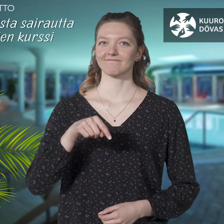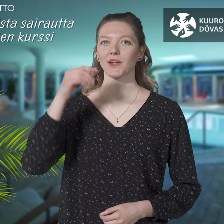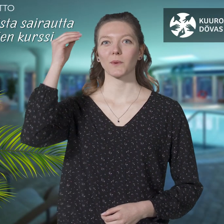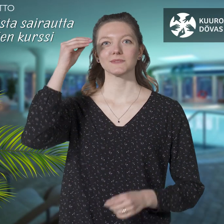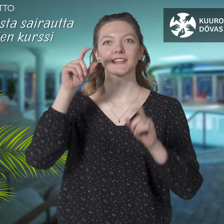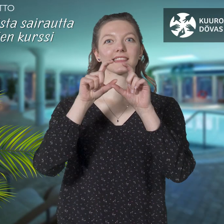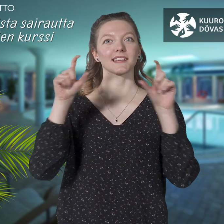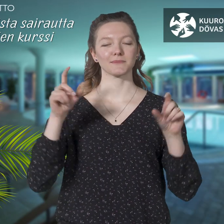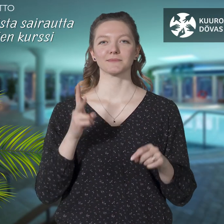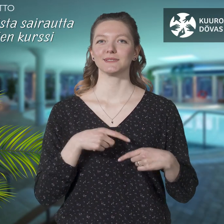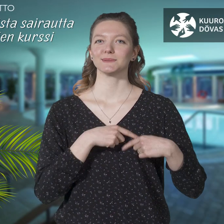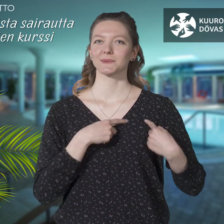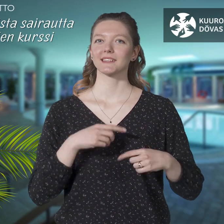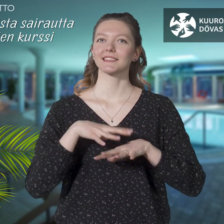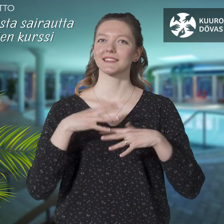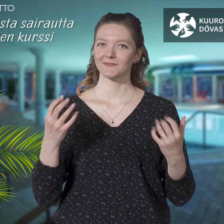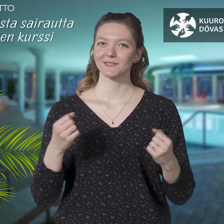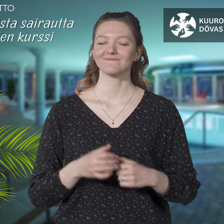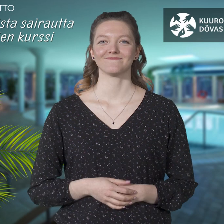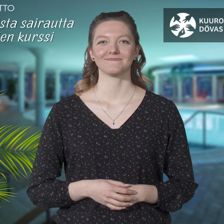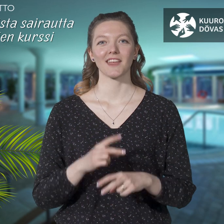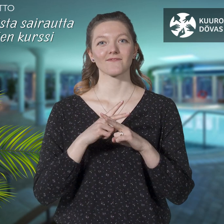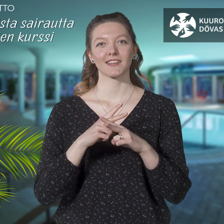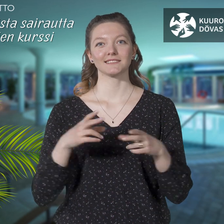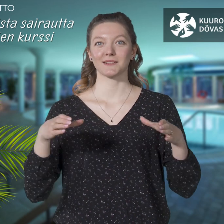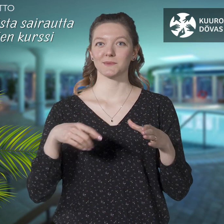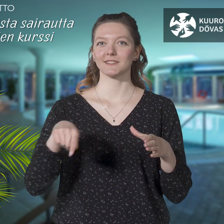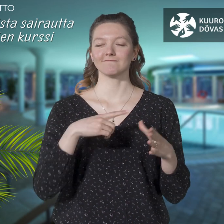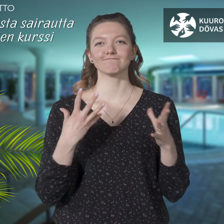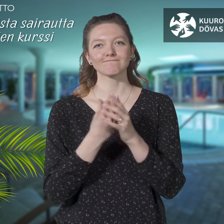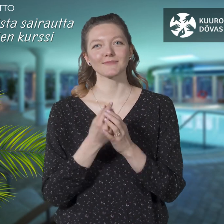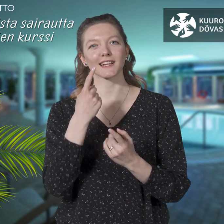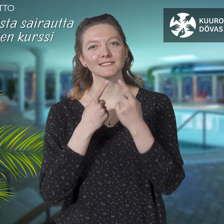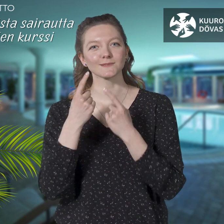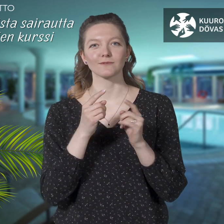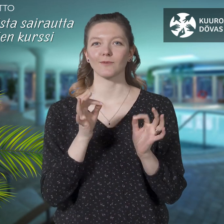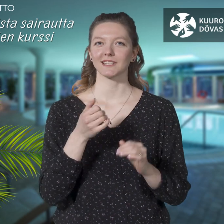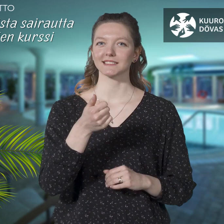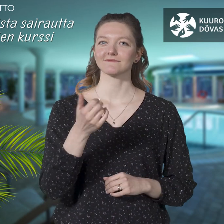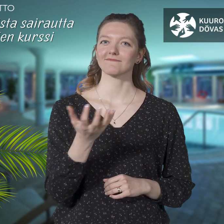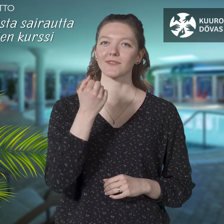Kurssin teemana on sydämen terveys. Vertaisryhmässä keskustellaan yhdessä, kuinka sinä itse voit huolehtia -